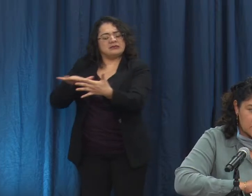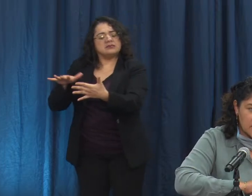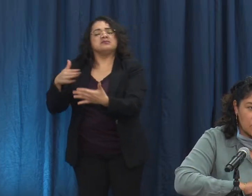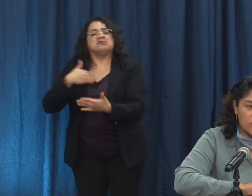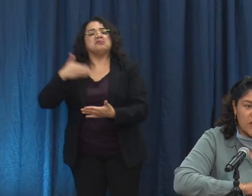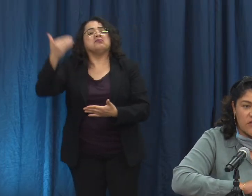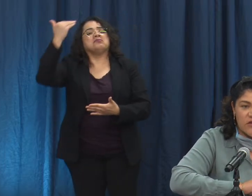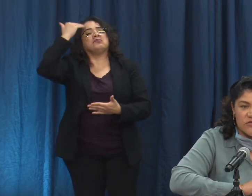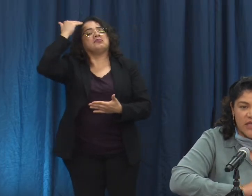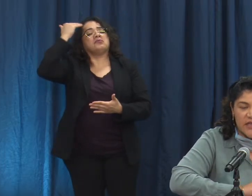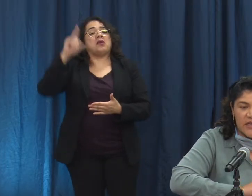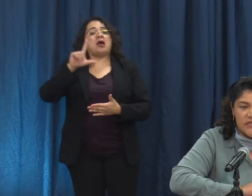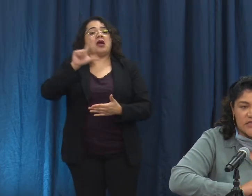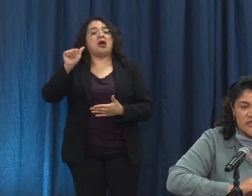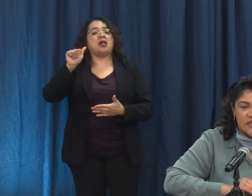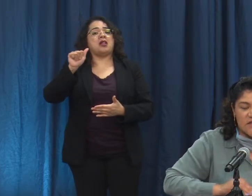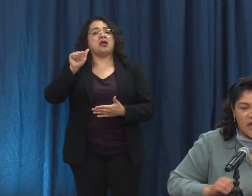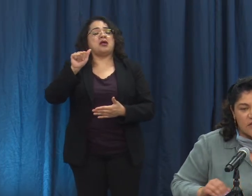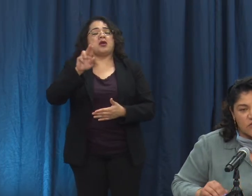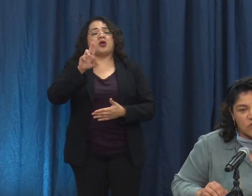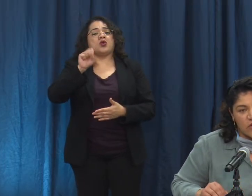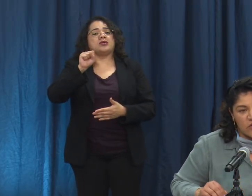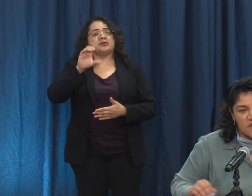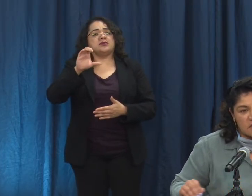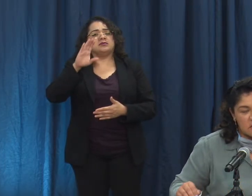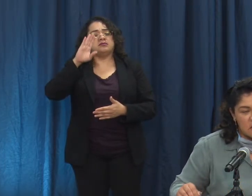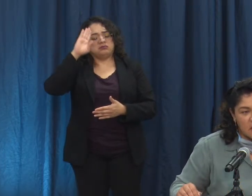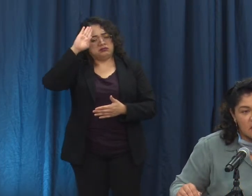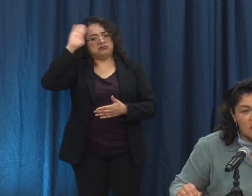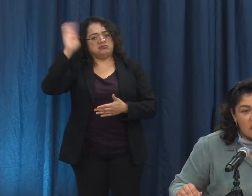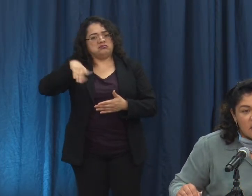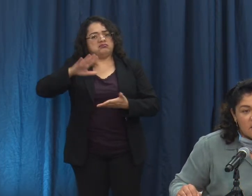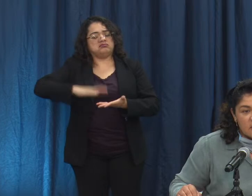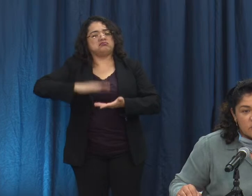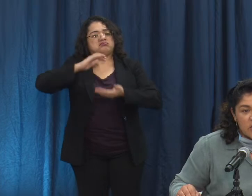es que el condado de los ángeles esta trabajando con la universidad del sur de